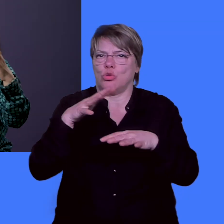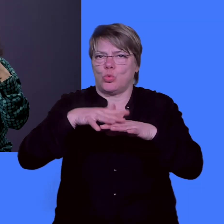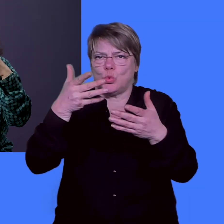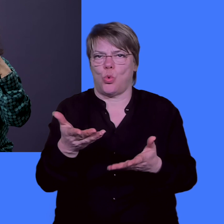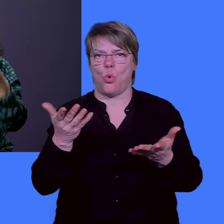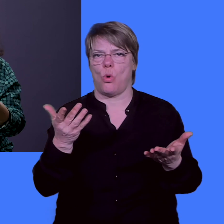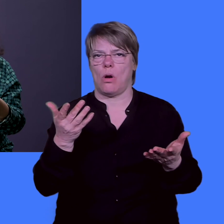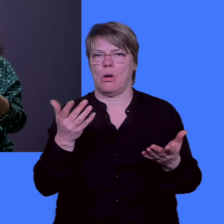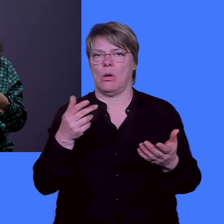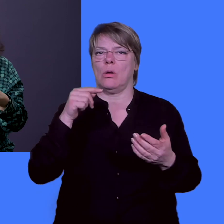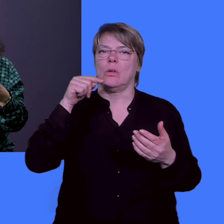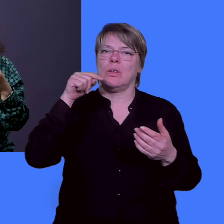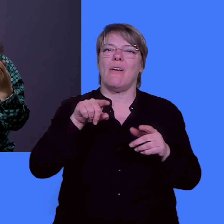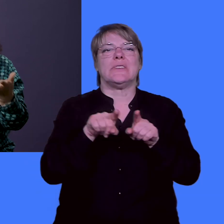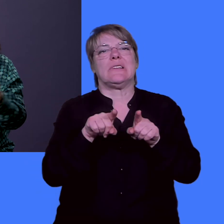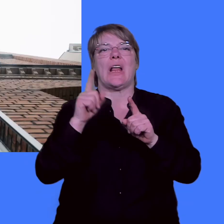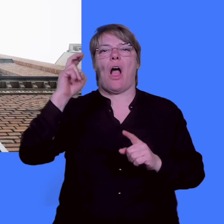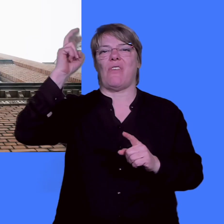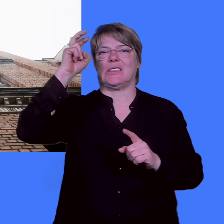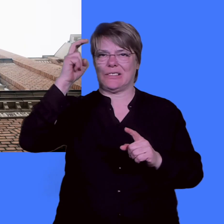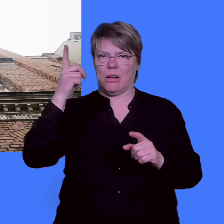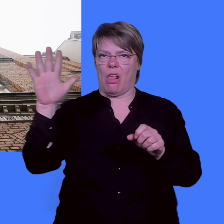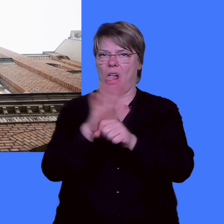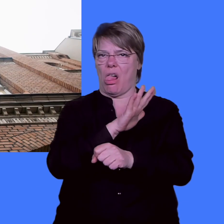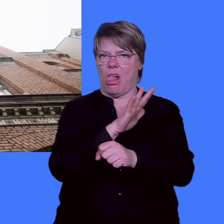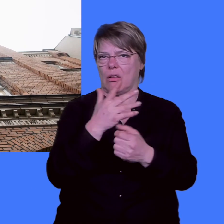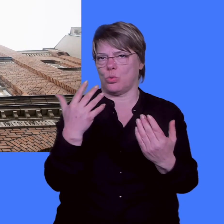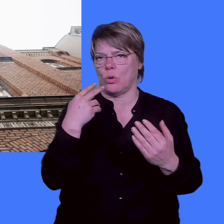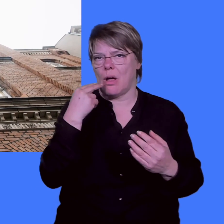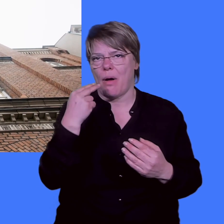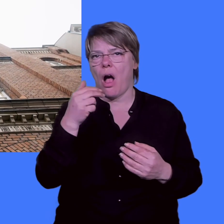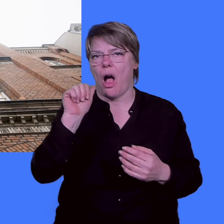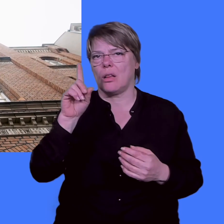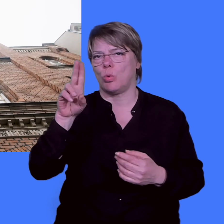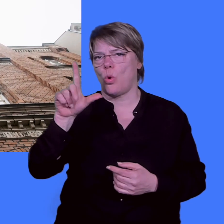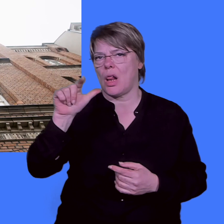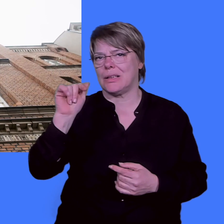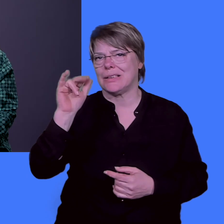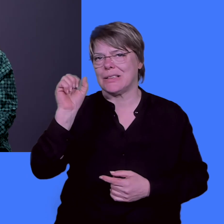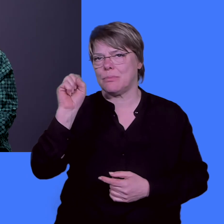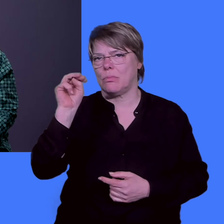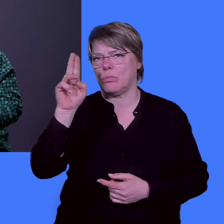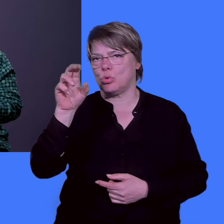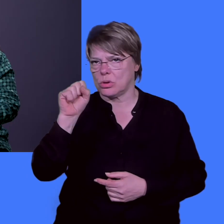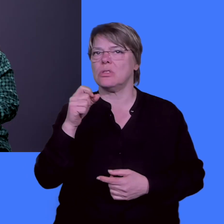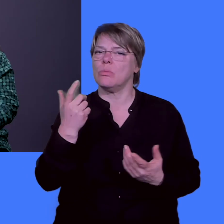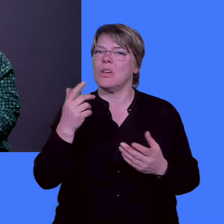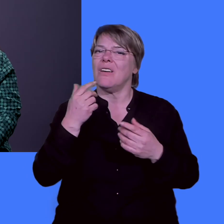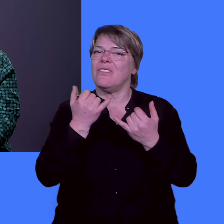Sich mit diesen Sachen auseinanderzusetzen, das ist unser Job. Dem Kind zu sagen, "Ich bin bei dir"